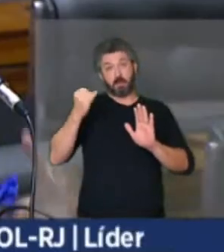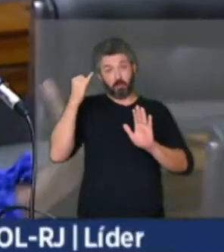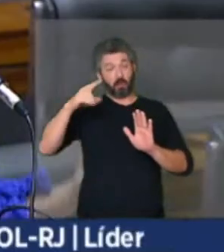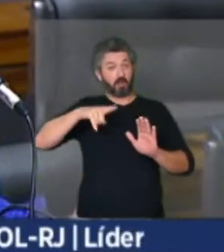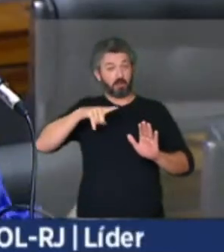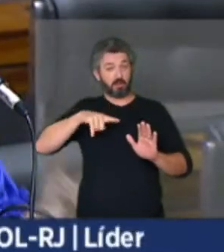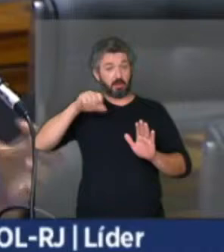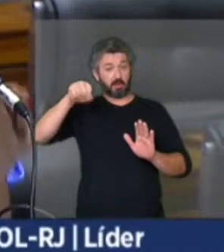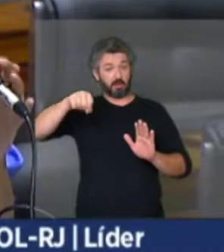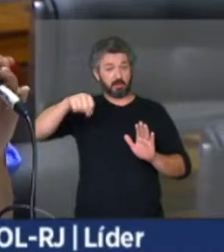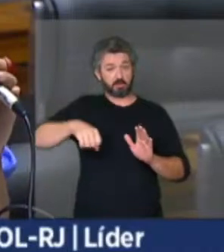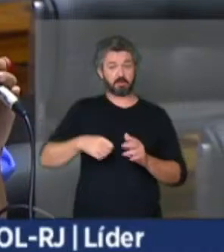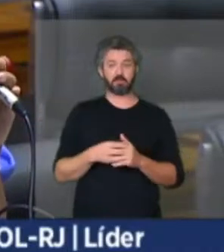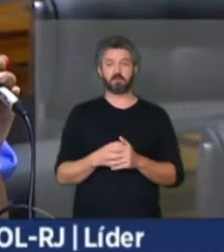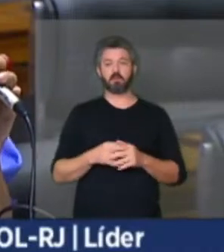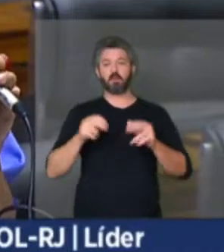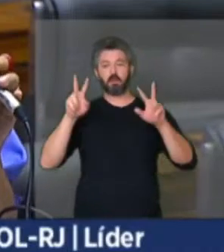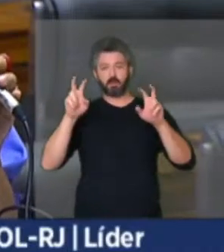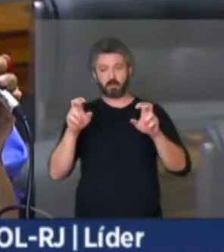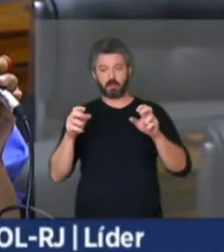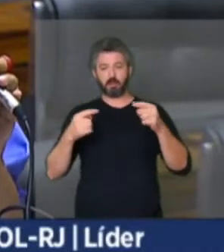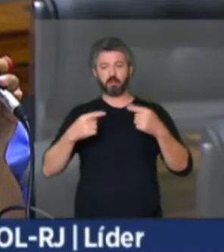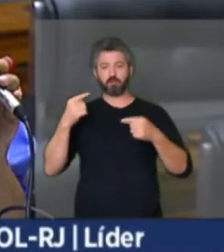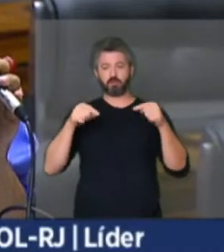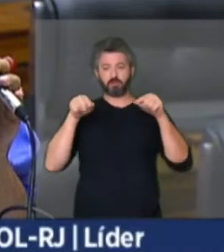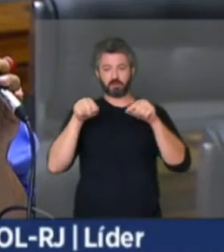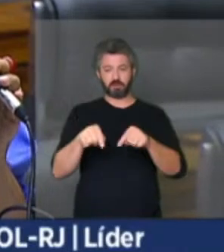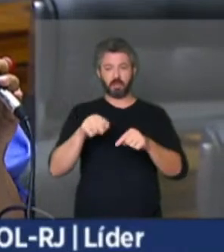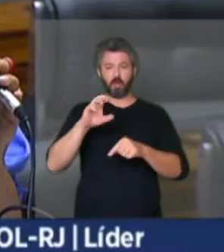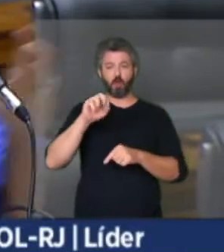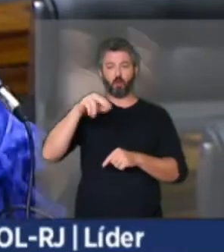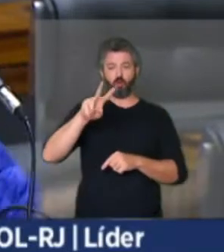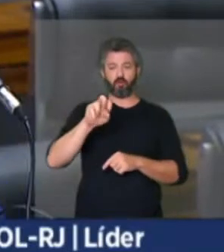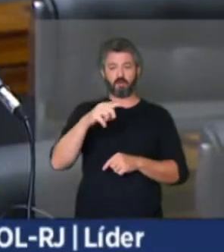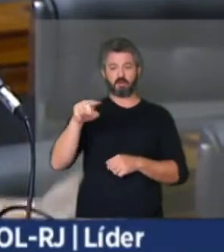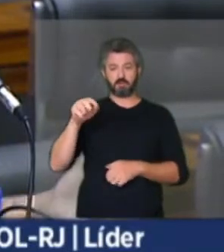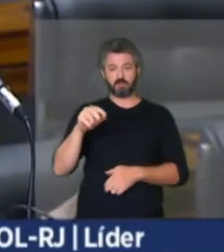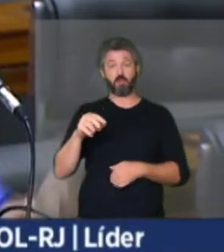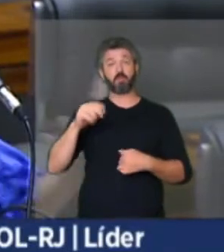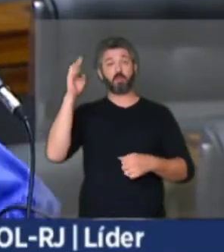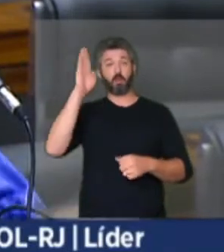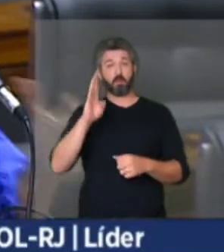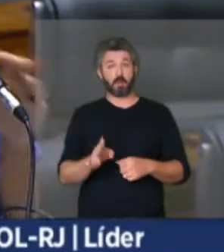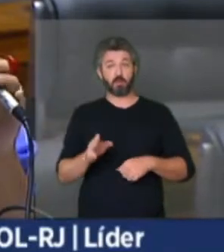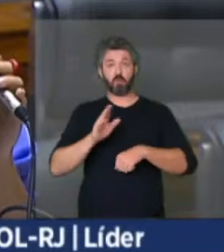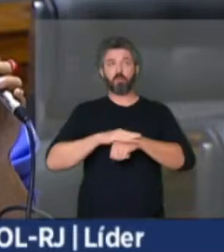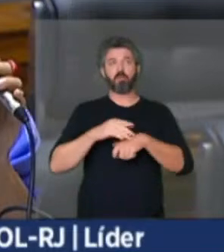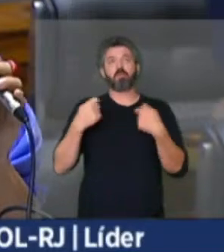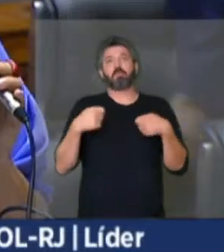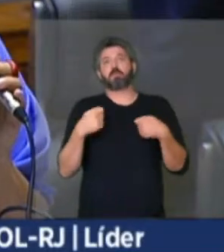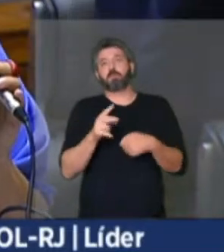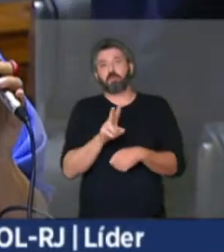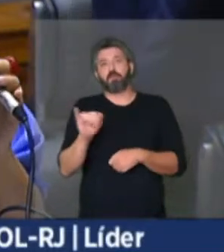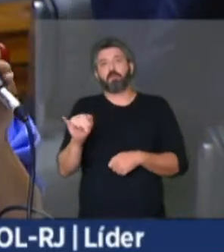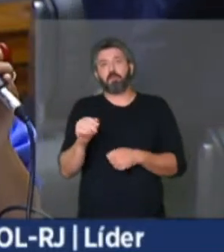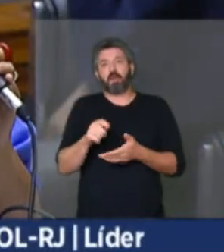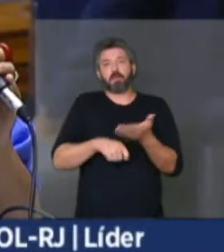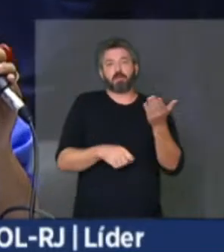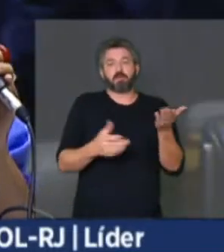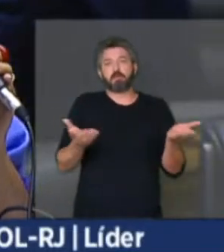E NÓS ACHAMOS QUE É IMPORTANTE OS TEMAS TRAZIDOS POR ESSA CONVENÇÃO E QUE O BRASIL EM ALGUM MOMENTO VAI